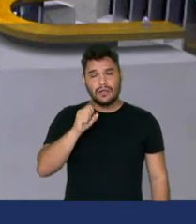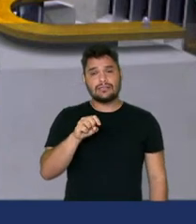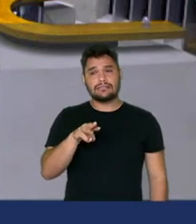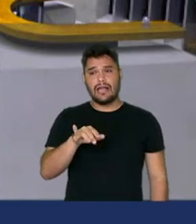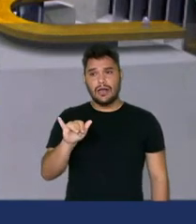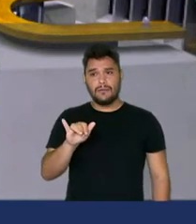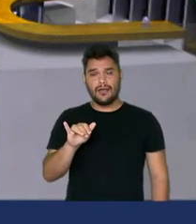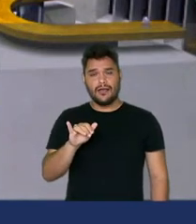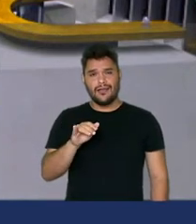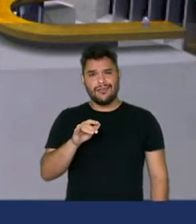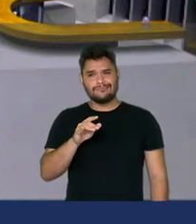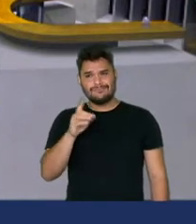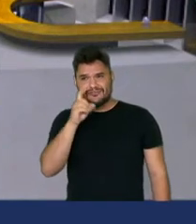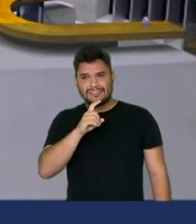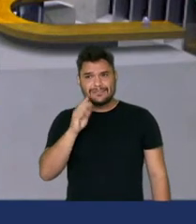FALA PELA LIDERANÇA DO PSOL.